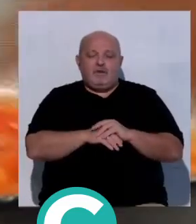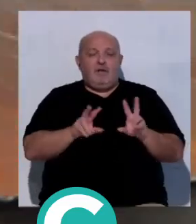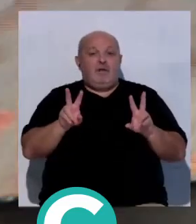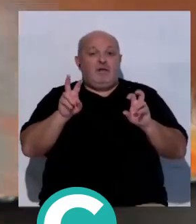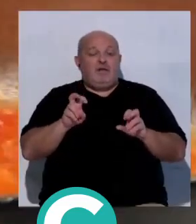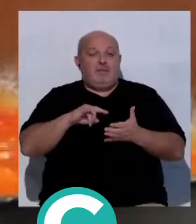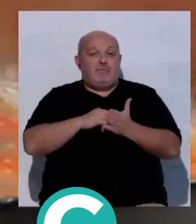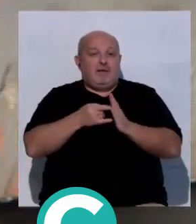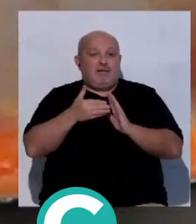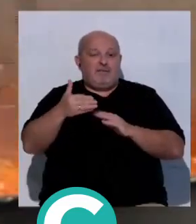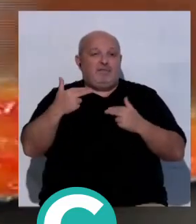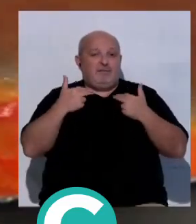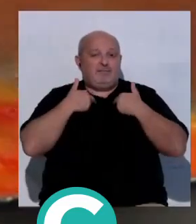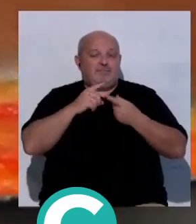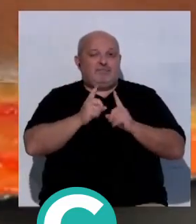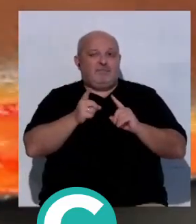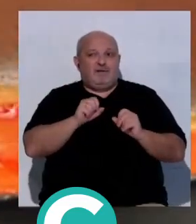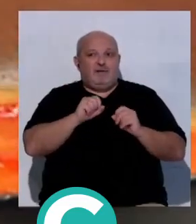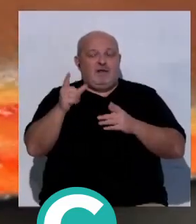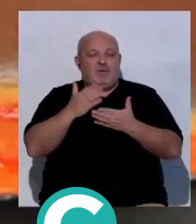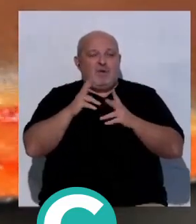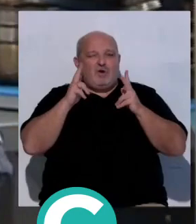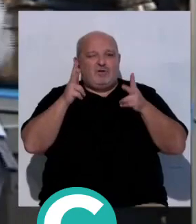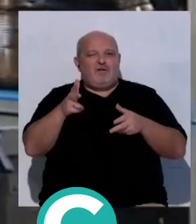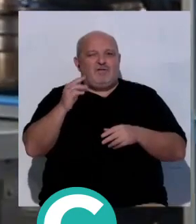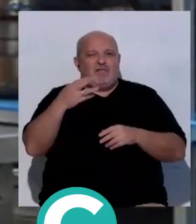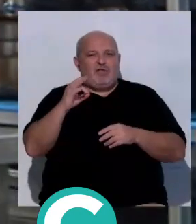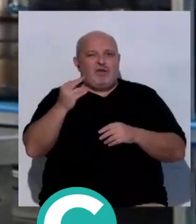planes de diputación de trasladar la escuela de hostelería Fernando Quiñones ubicada en el